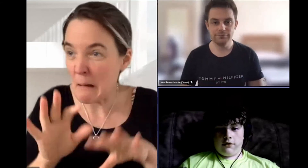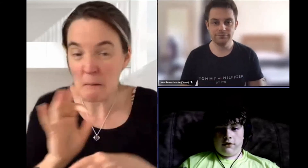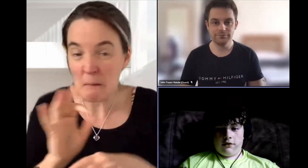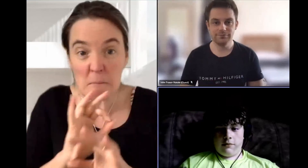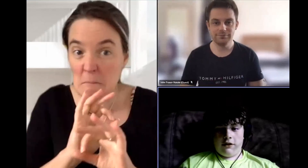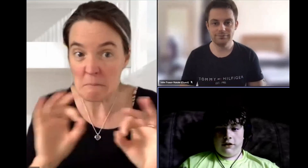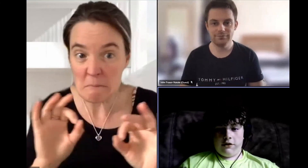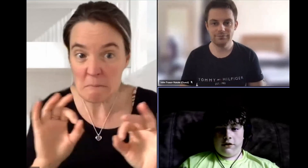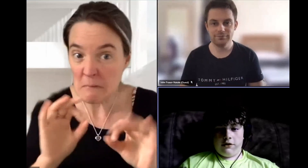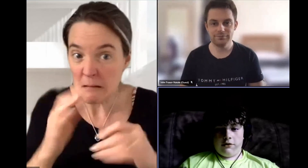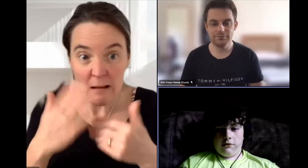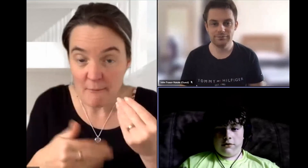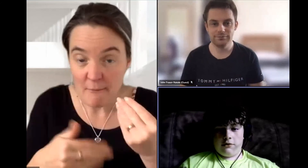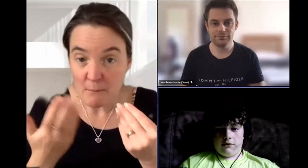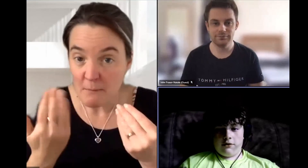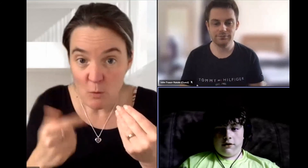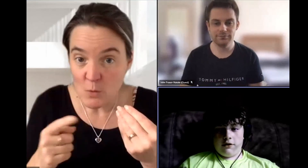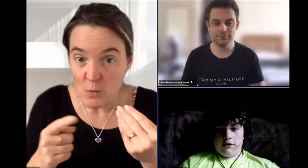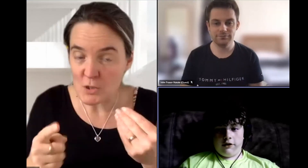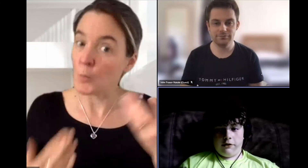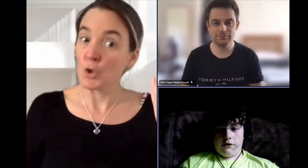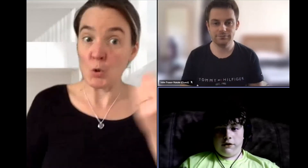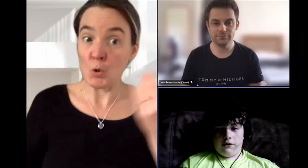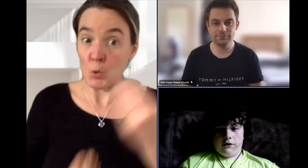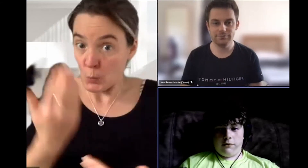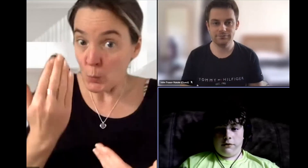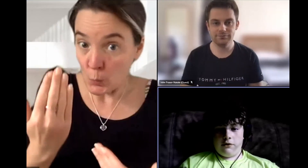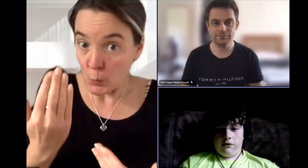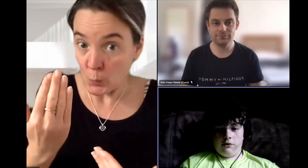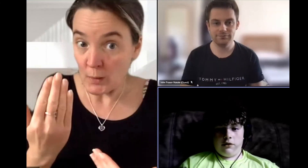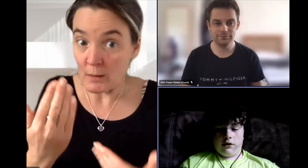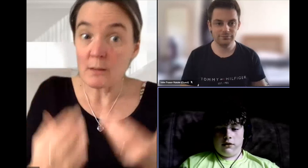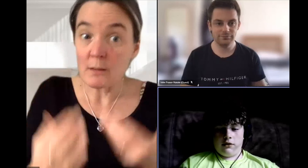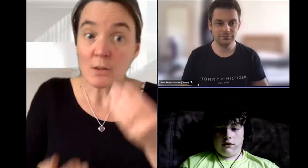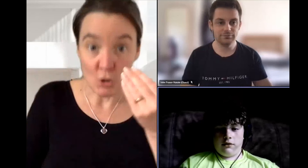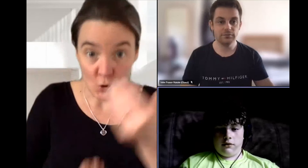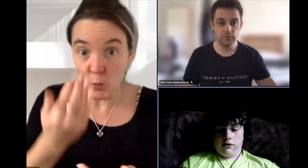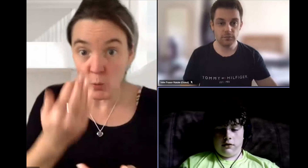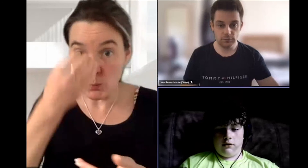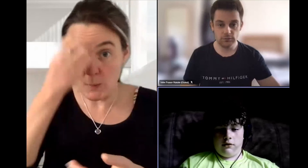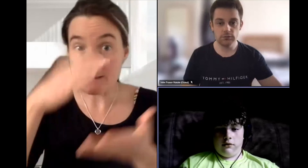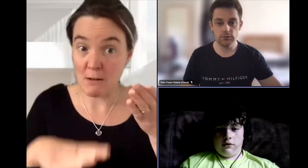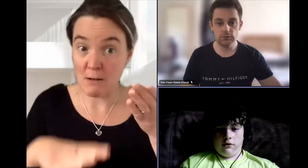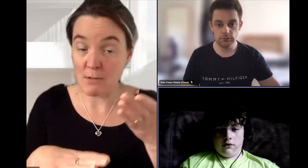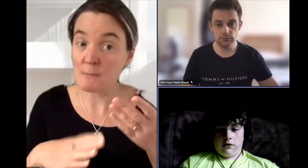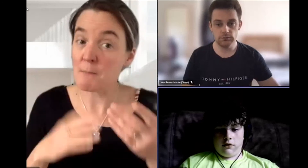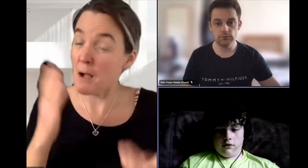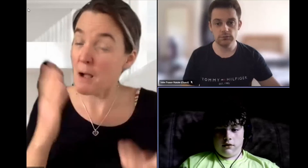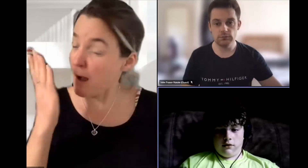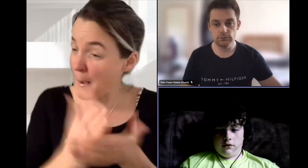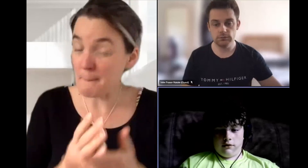Roedd yn brofiad hollol newydd, ond yn un da iawn—